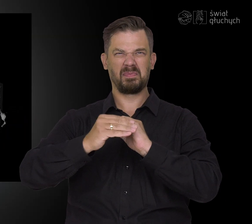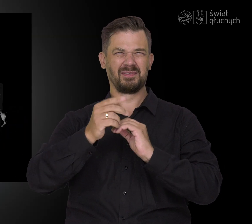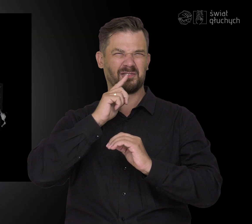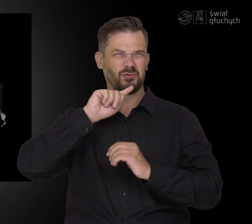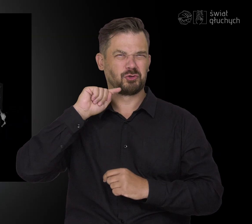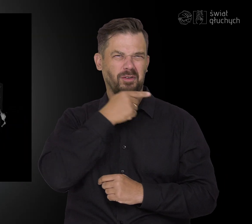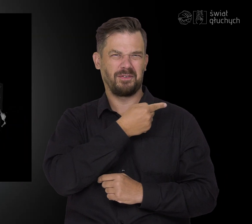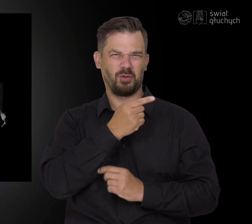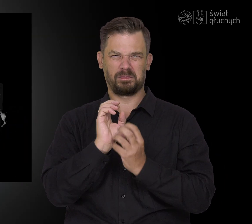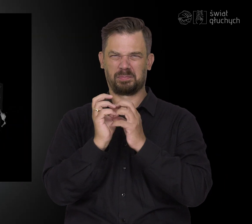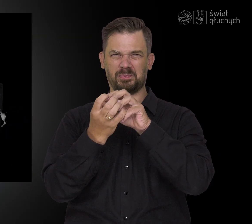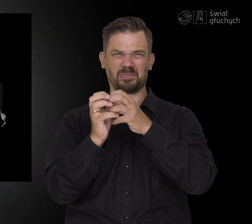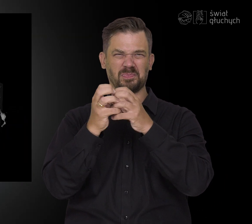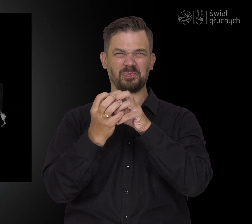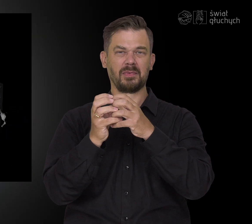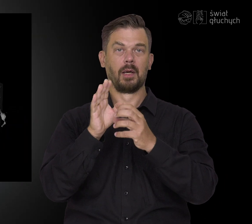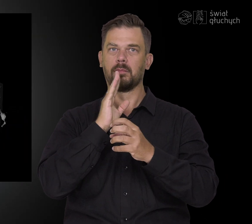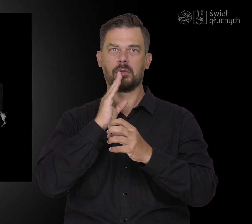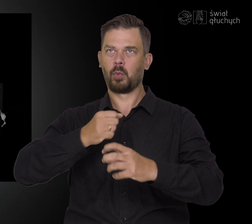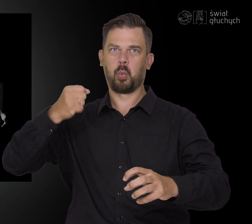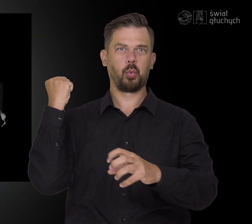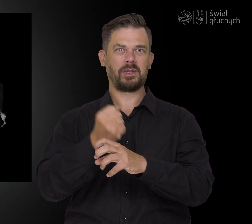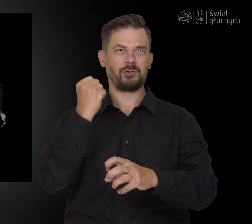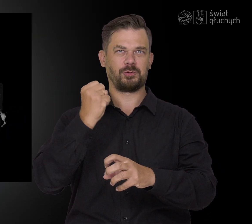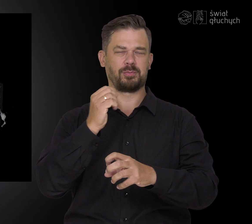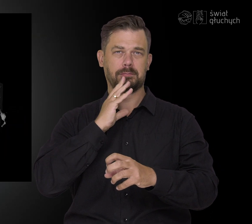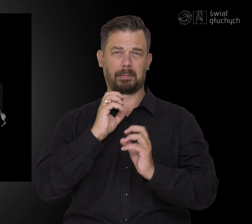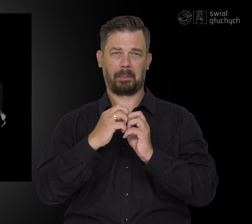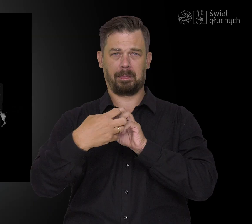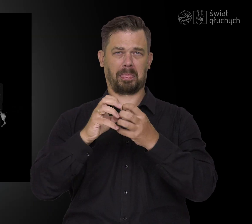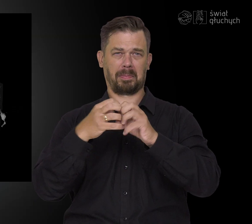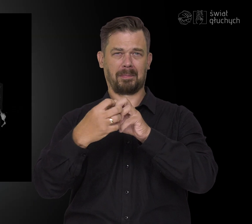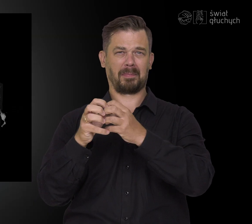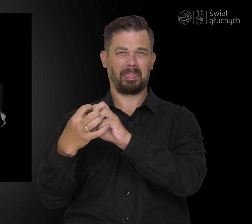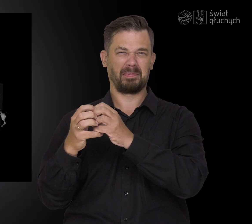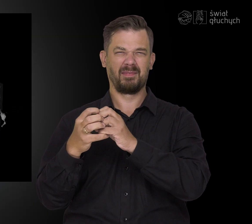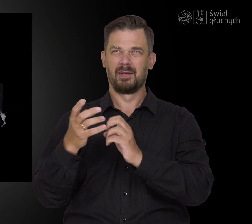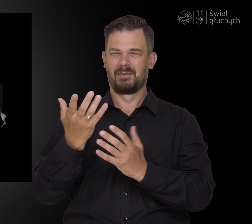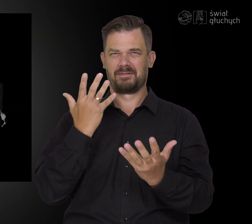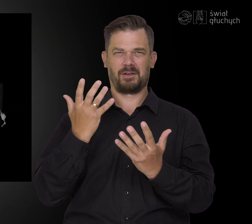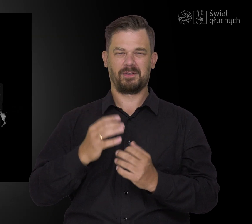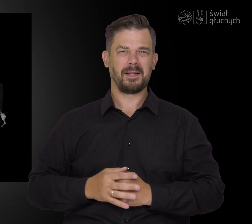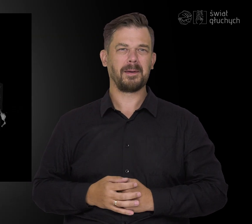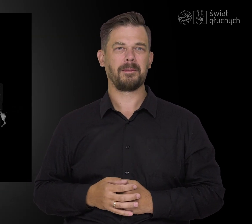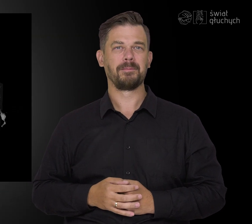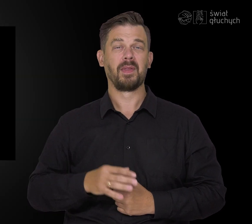i zniekształconymi dolinami, jakby ktoś roztrzaskał ją na drobne kawałki i posklejał z powrotem zupełnie na oślep.